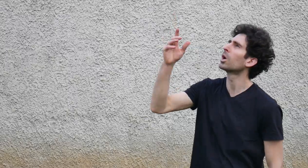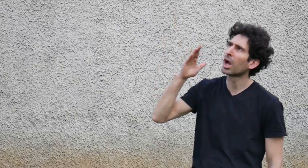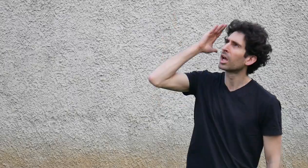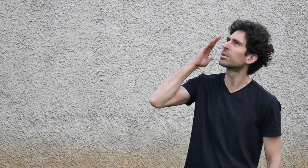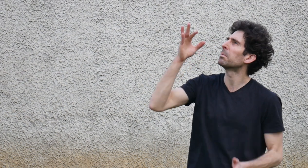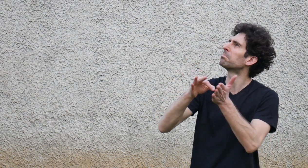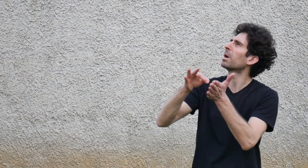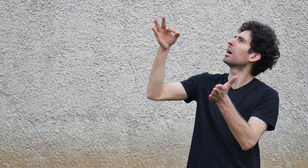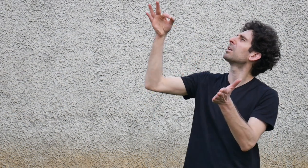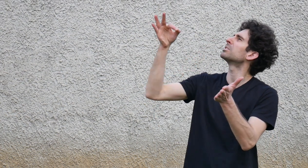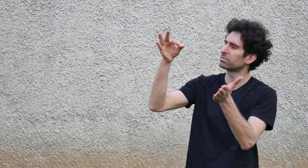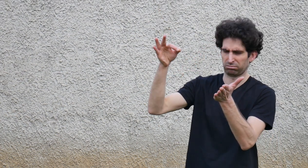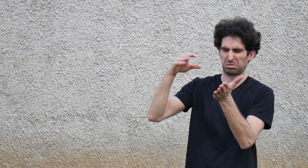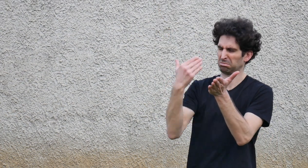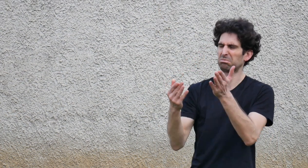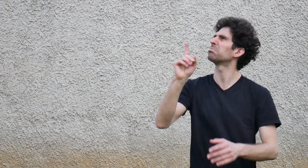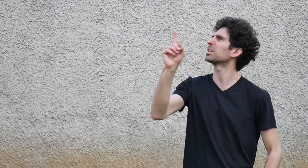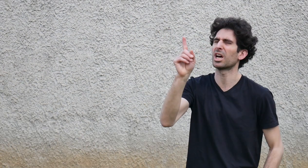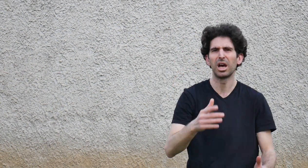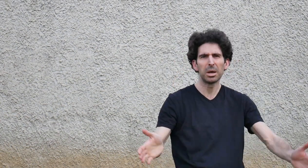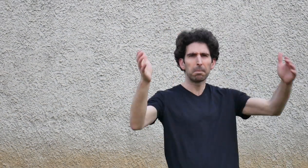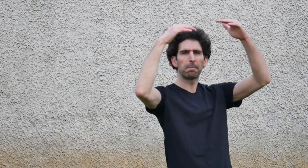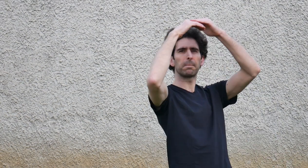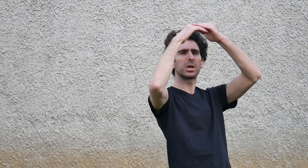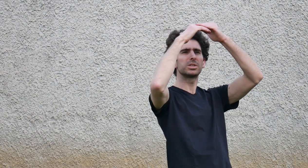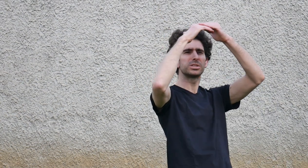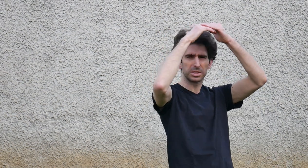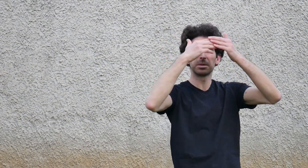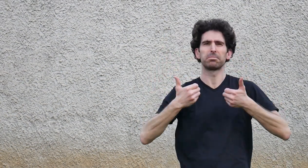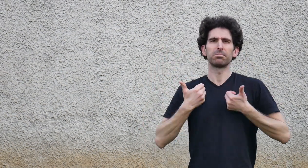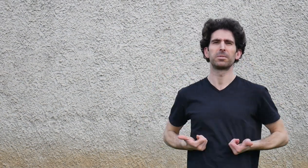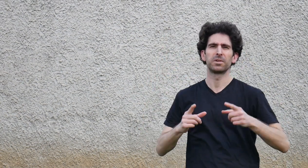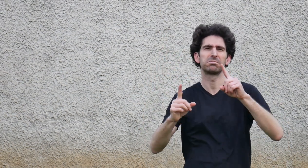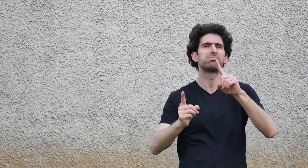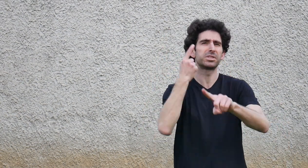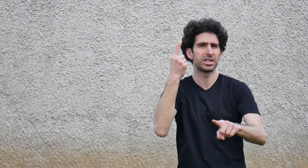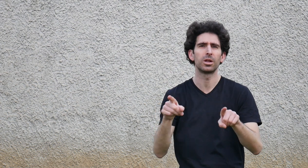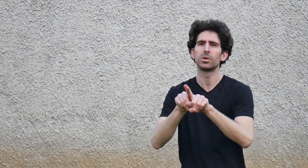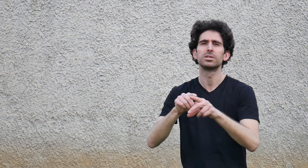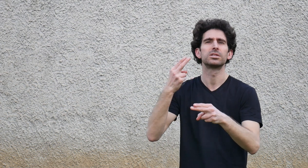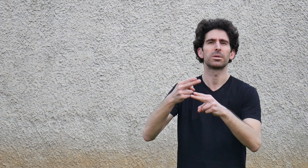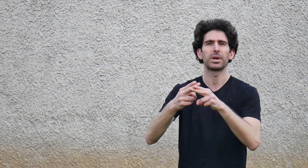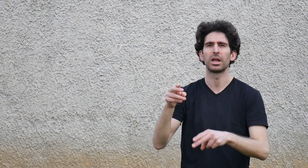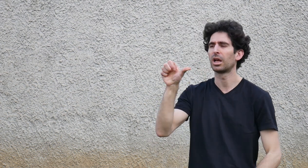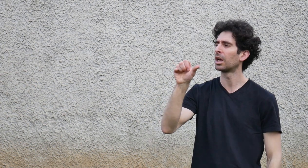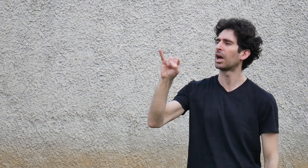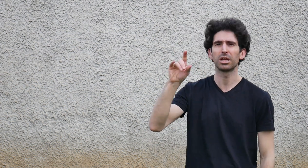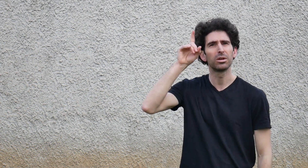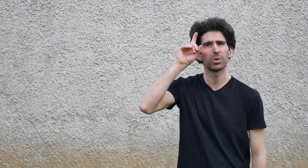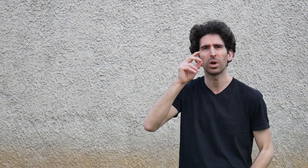Voici un paresseux, non pas comme ça, plutôt comme ça. C'est un mammifère spécial qui s'appelle aussi "aï"